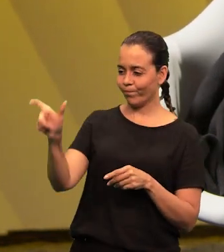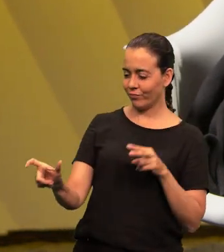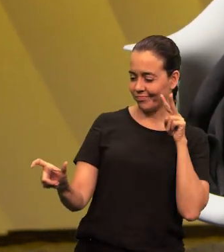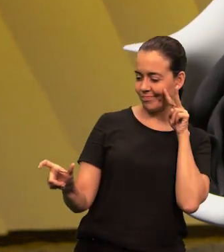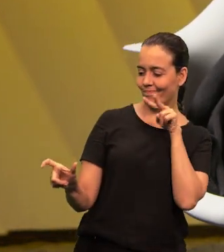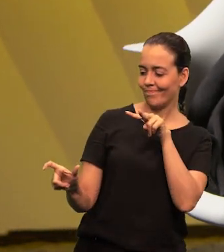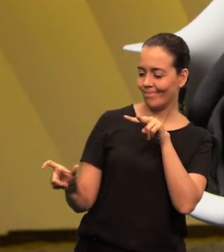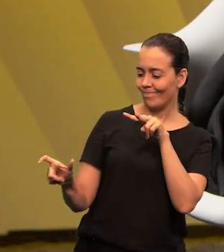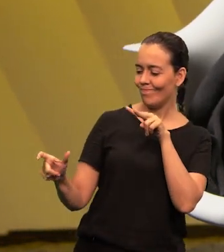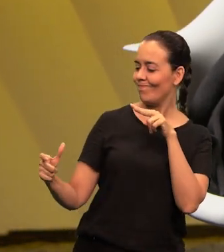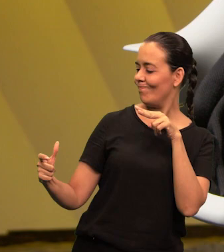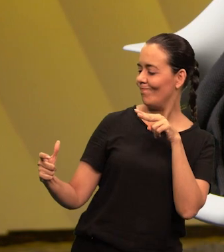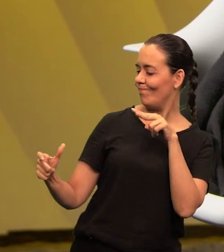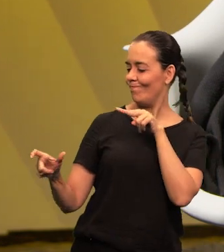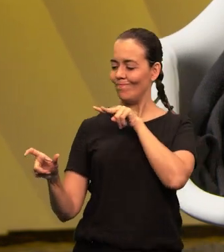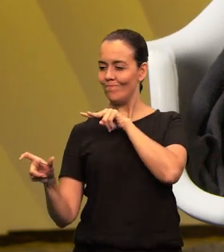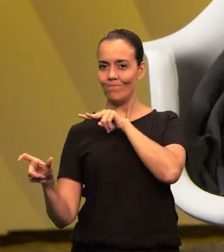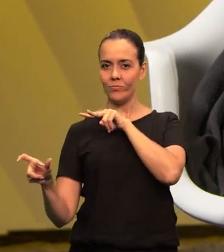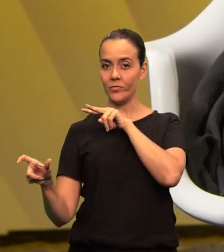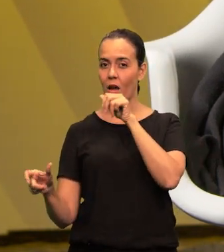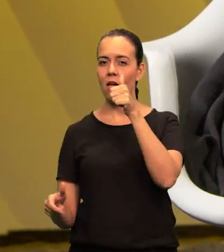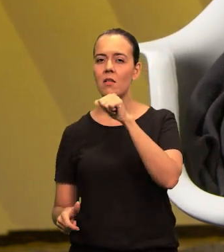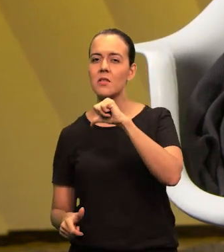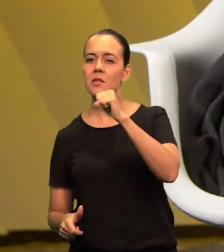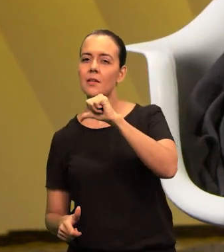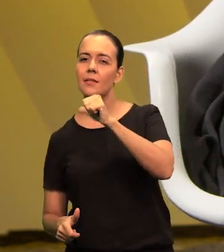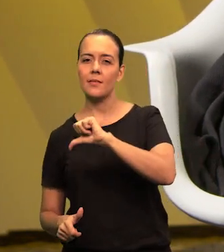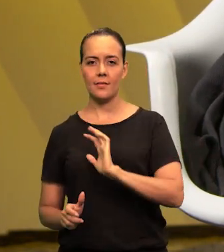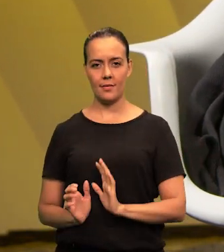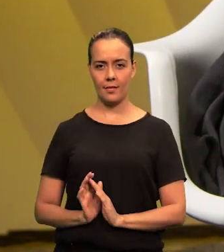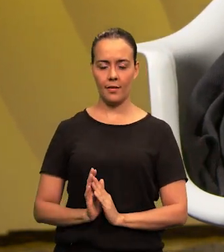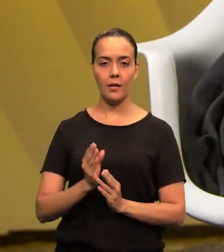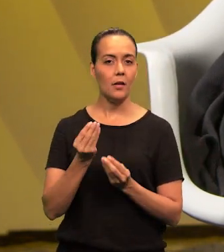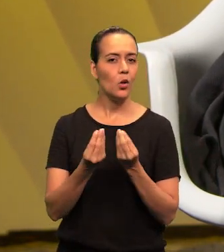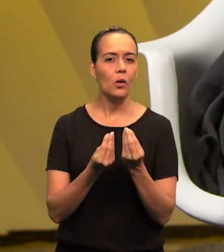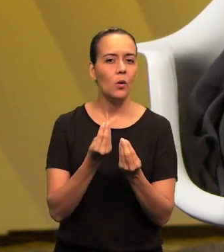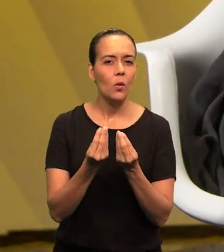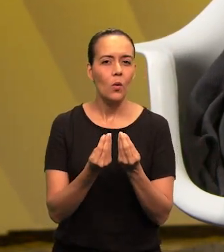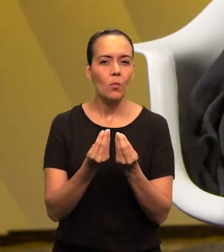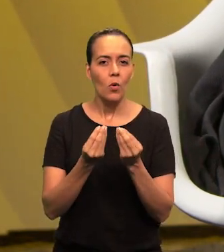e tenta entender o que é humano, "O humano" , diz Nietzsche, "é uma corda